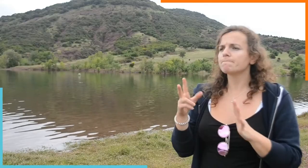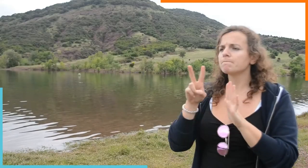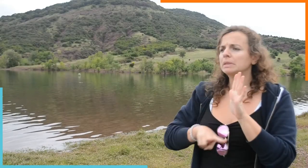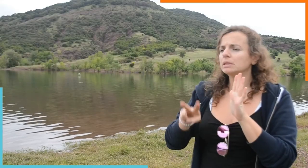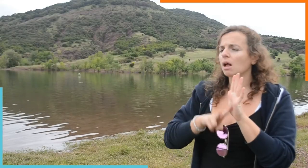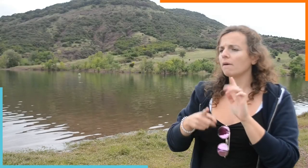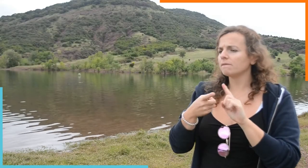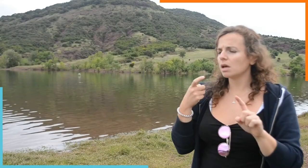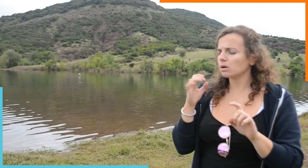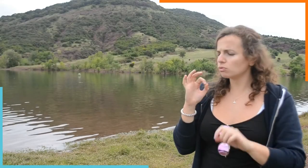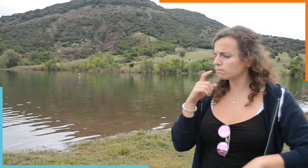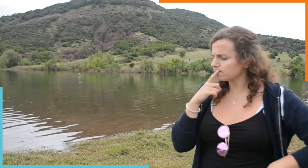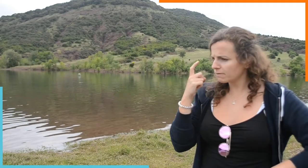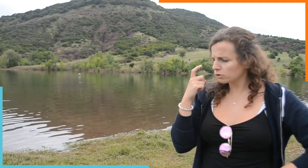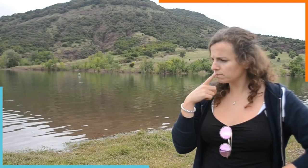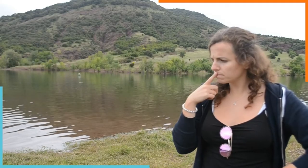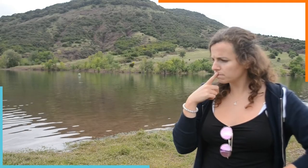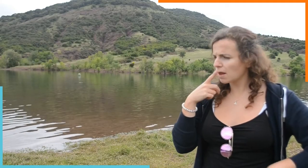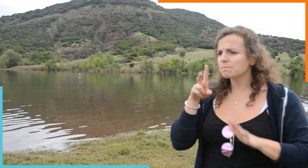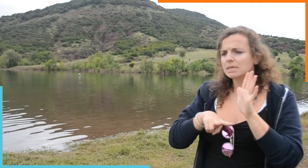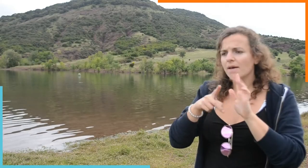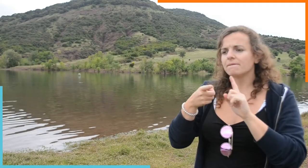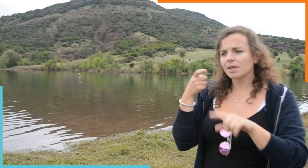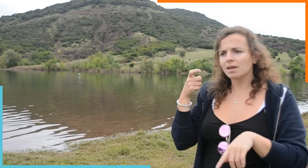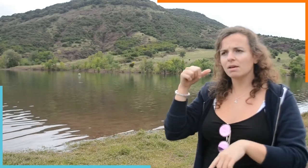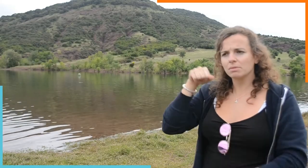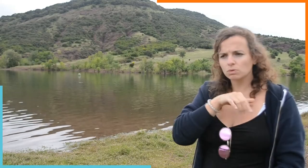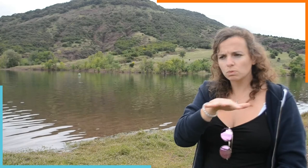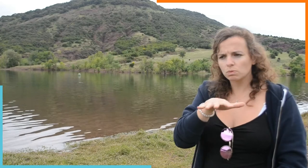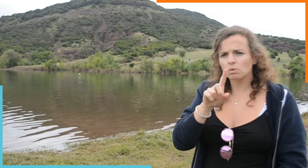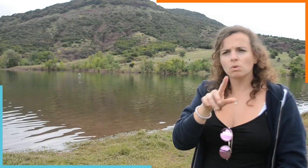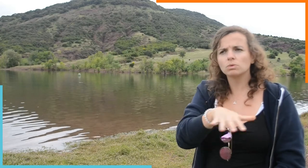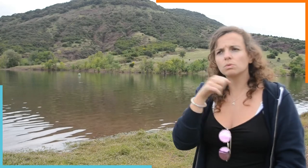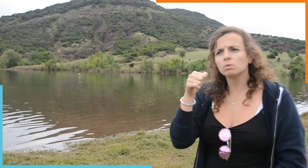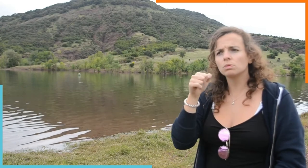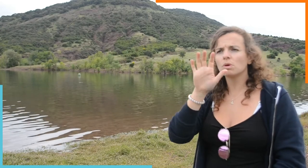Du coup, le Mistral vient de euuuh... D'un anticylone ou d'une dépression ?